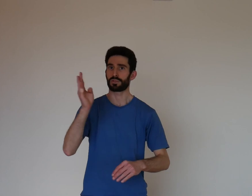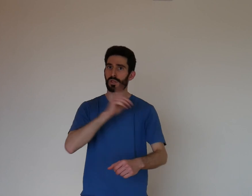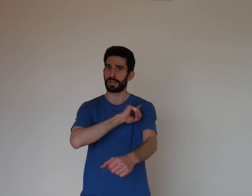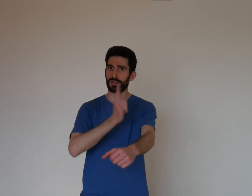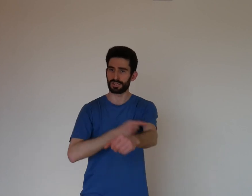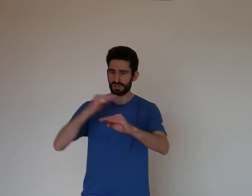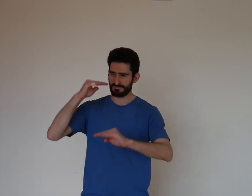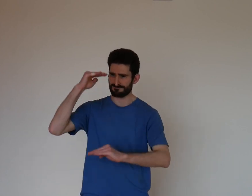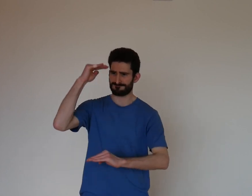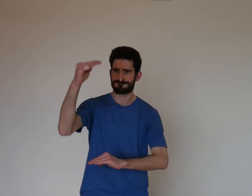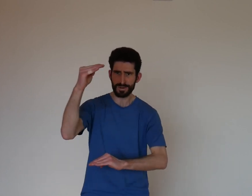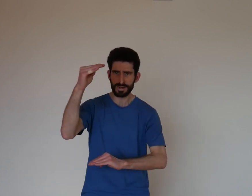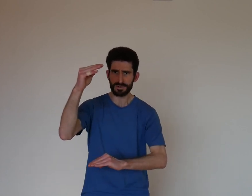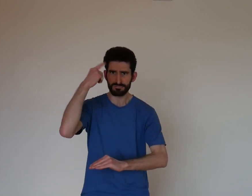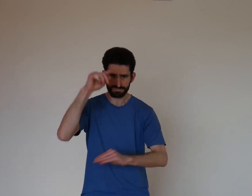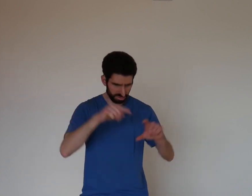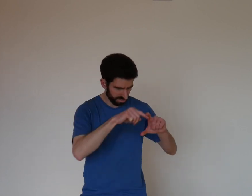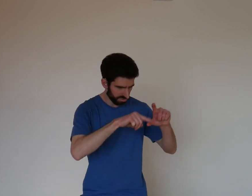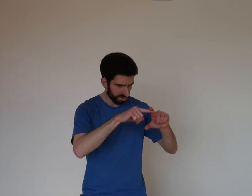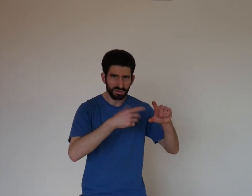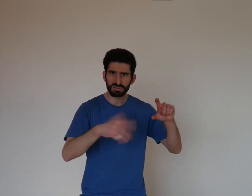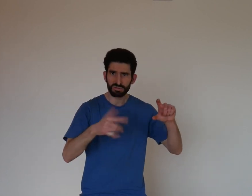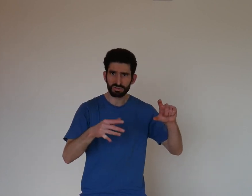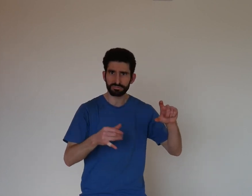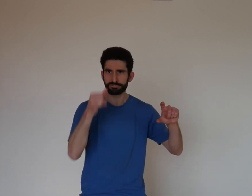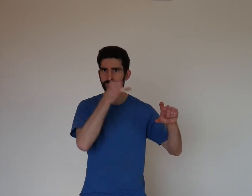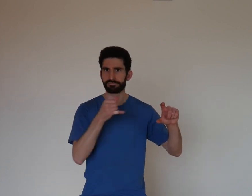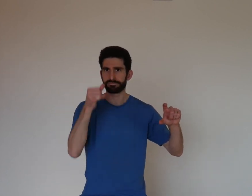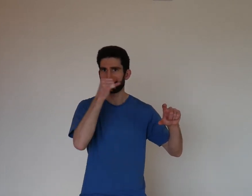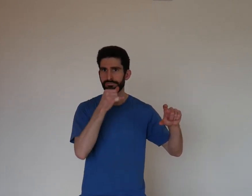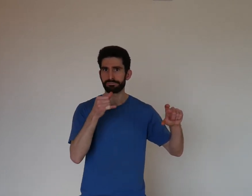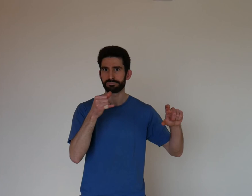Et encore plus d'énergie. Tout ça pour nettoyer un peu d'eau sale. C'est idiot.